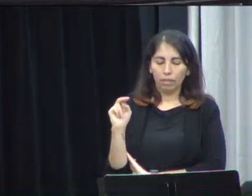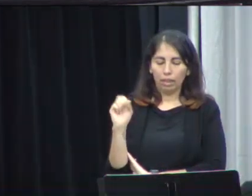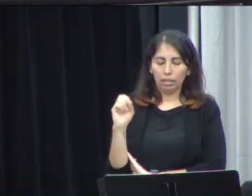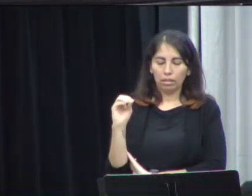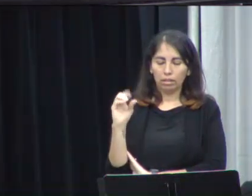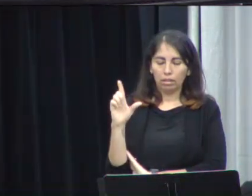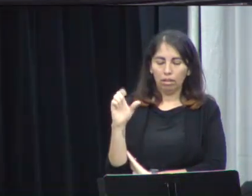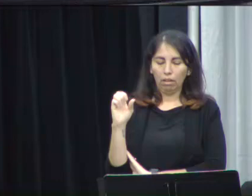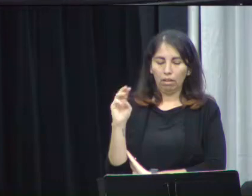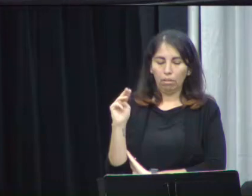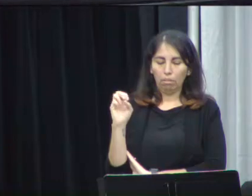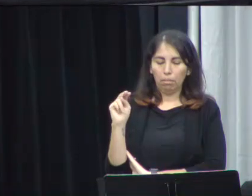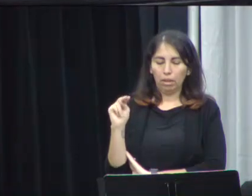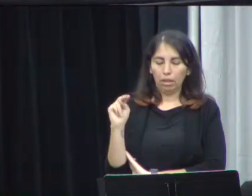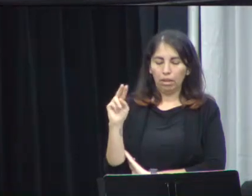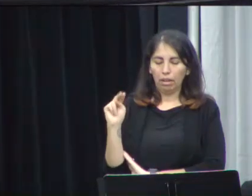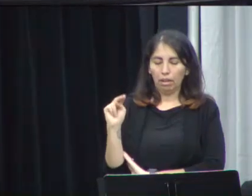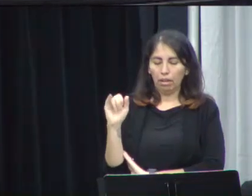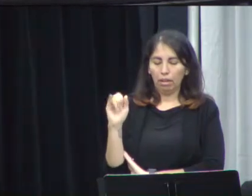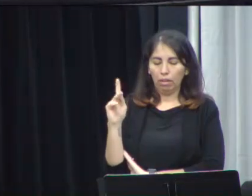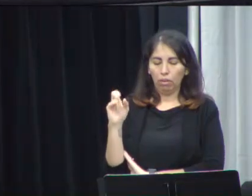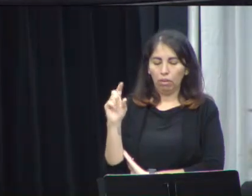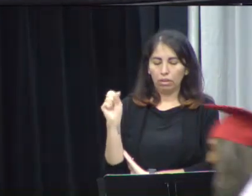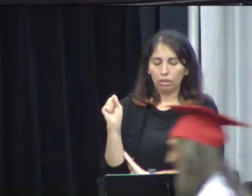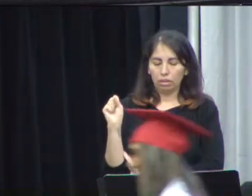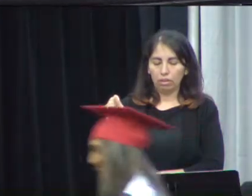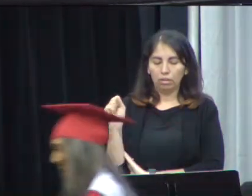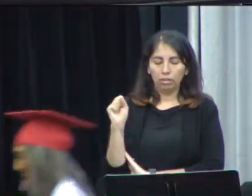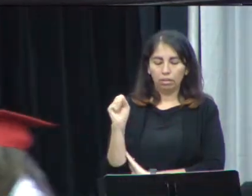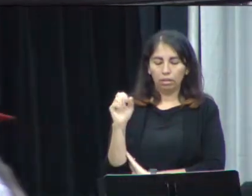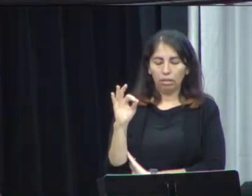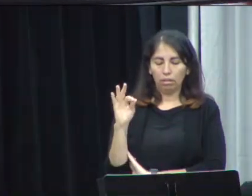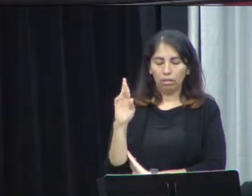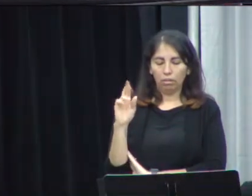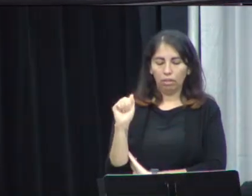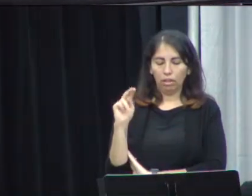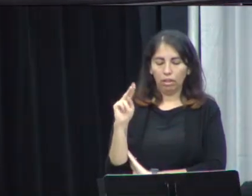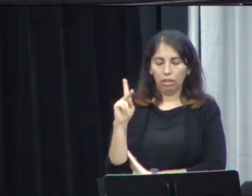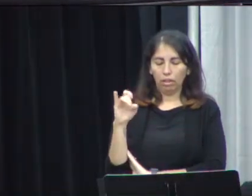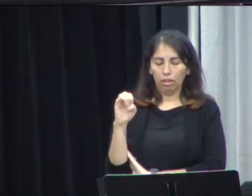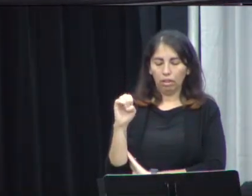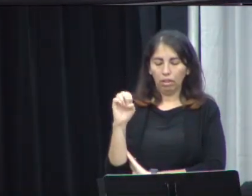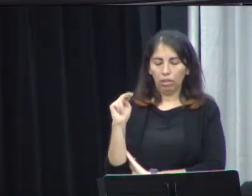Solomon Nichols. (audience applauds) Frankie Nunez.